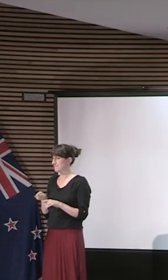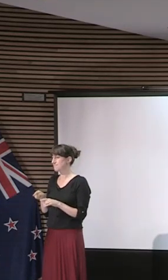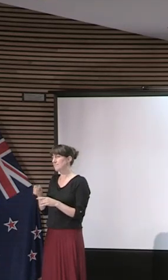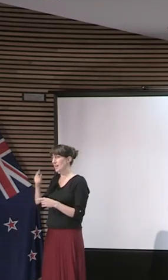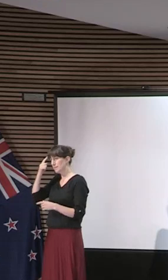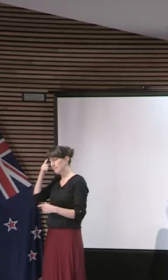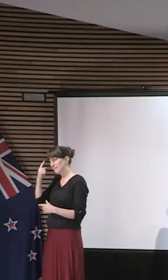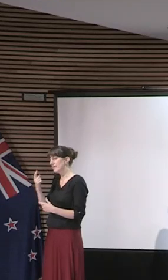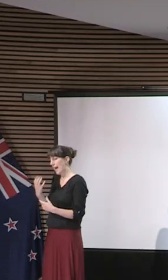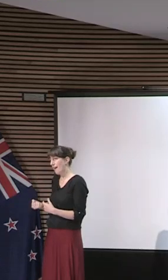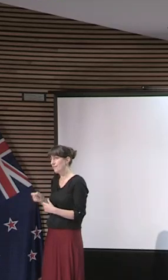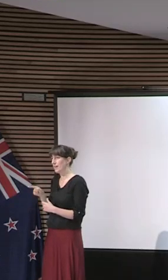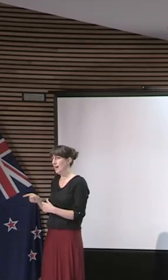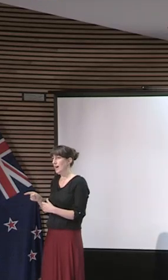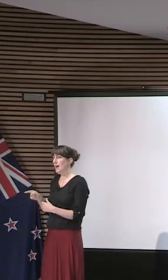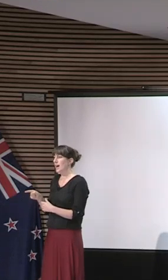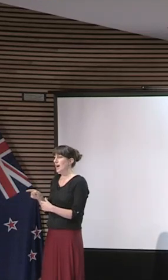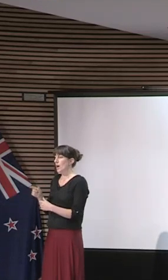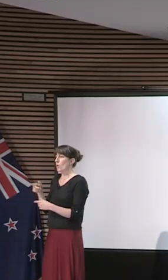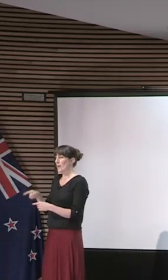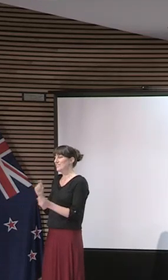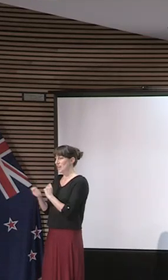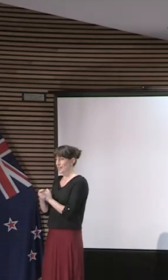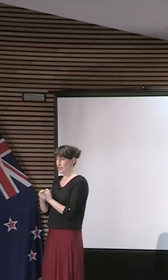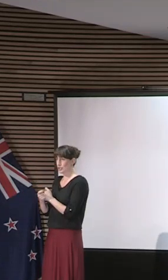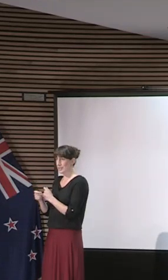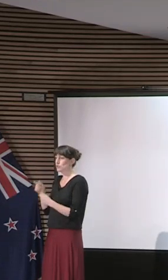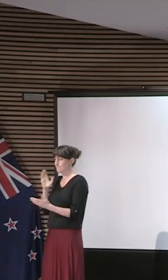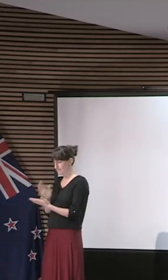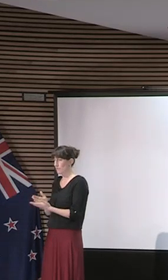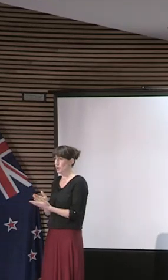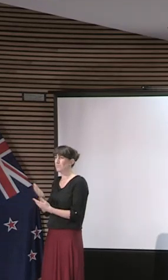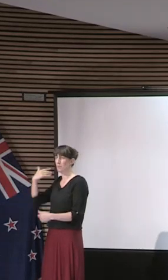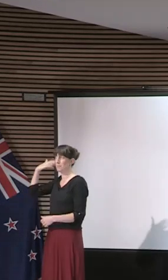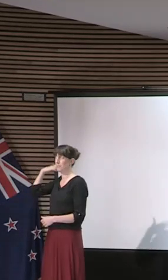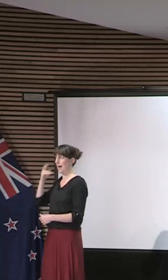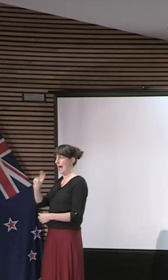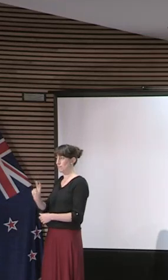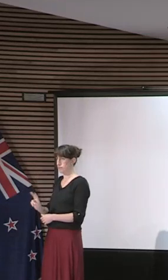keehi. Hei taapiri i tenei, kua